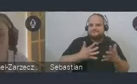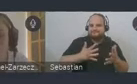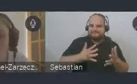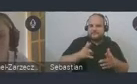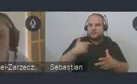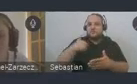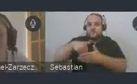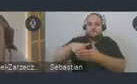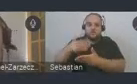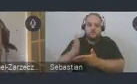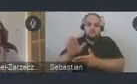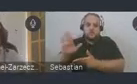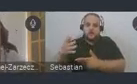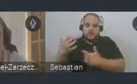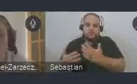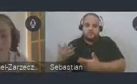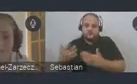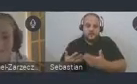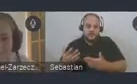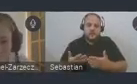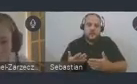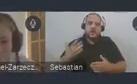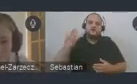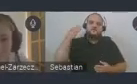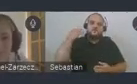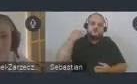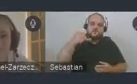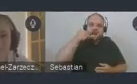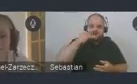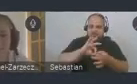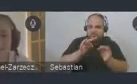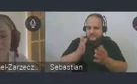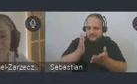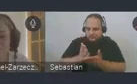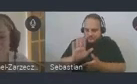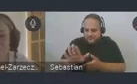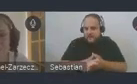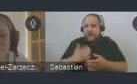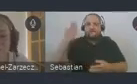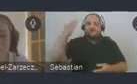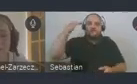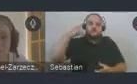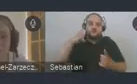młodsi wychowali się ze smartfonami, natomiast tamte osoby poznają cyfrowy świat dopiero